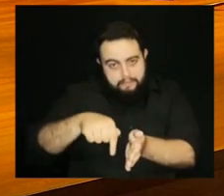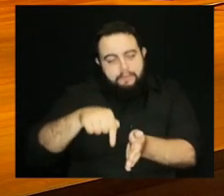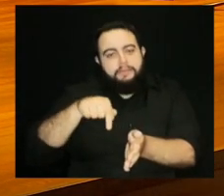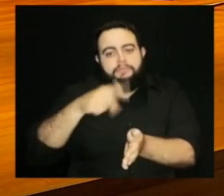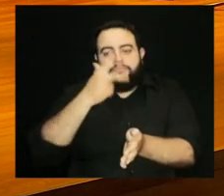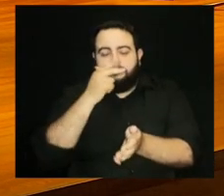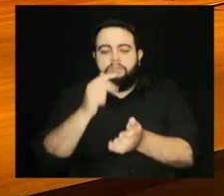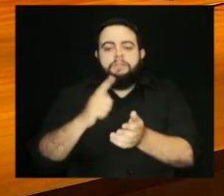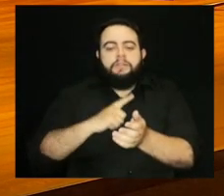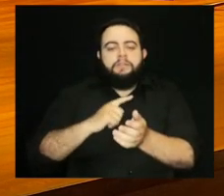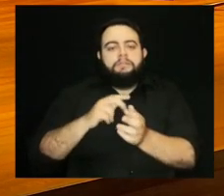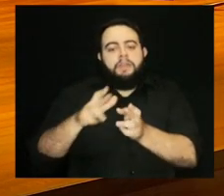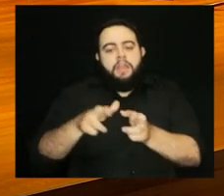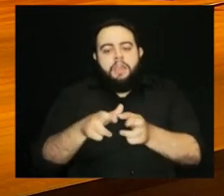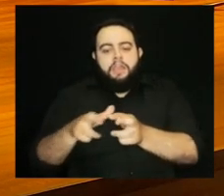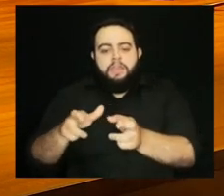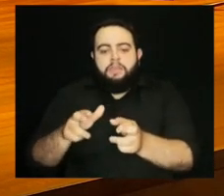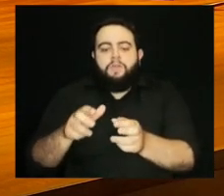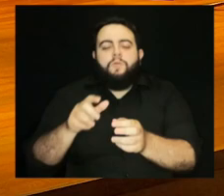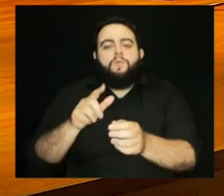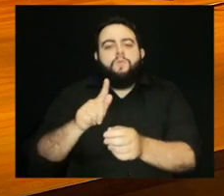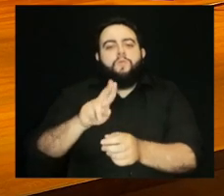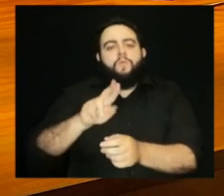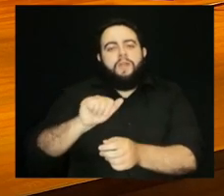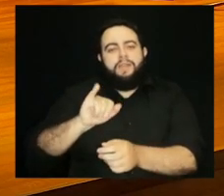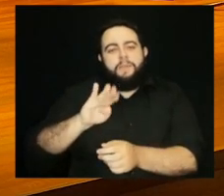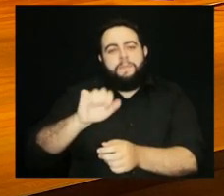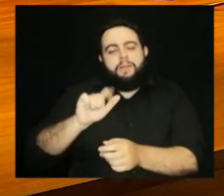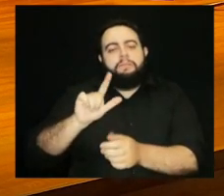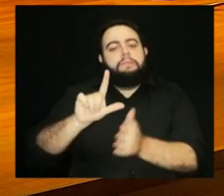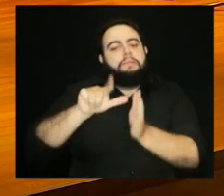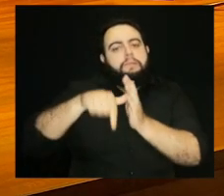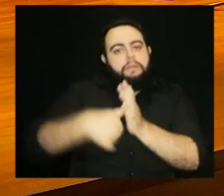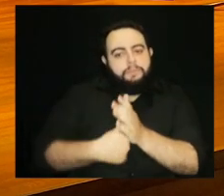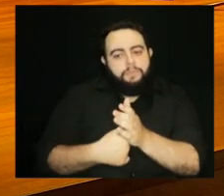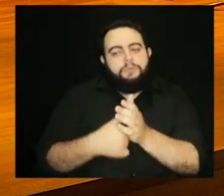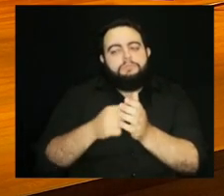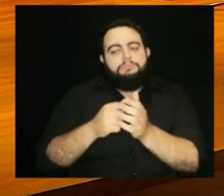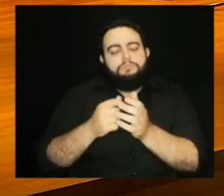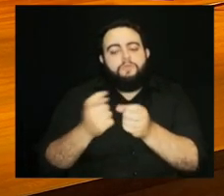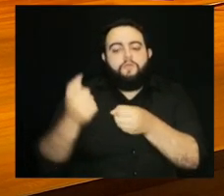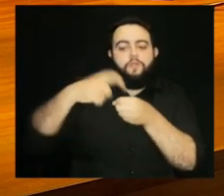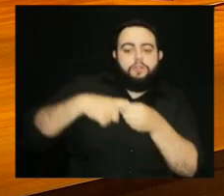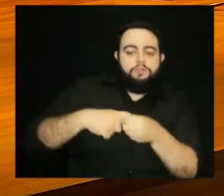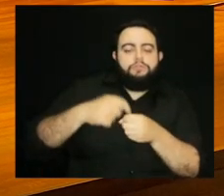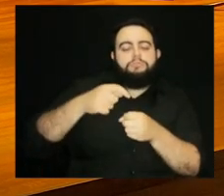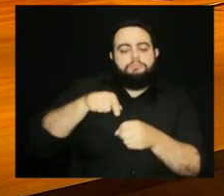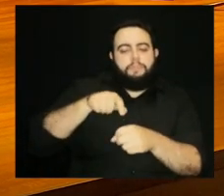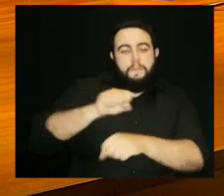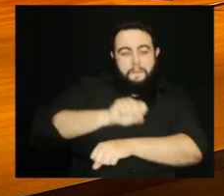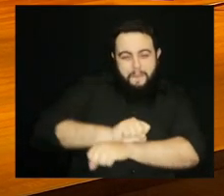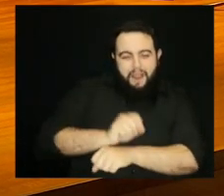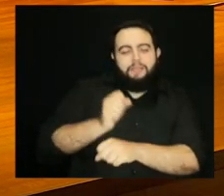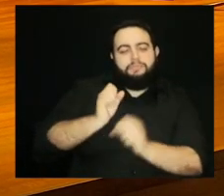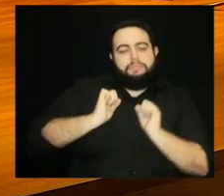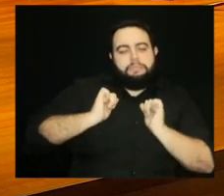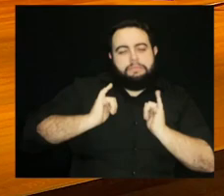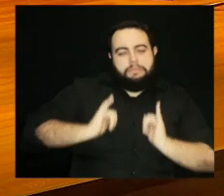de rios, que é o Guaíba, para subir de novo , parar aqui, descansar, subir de novo para ir